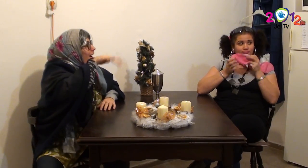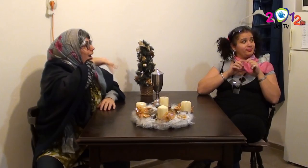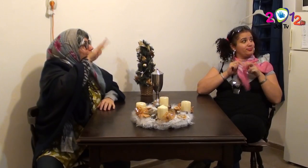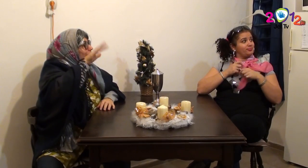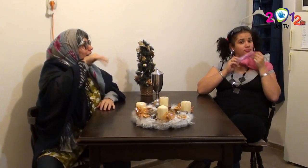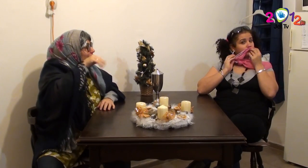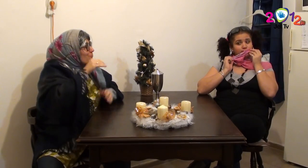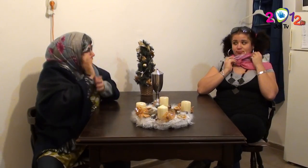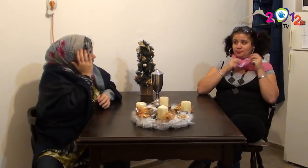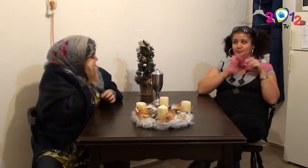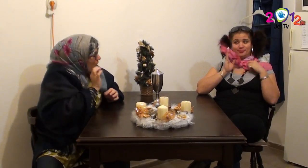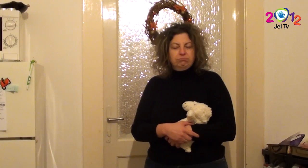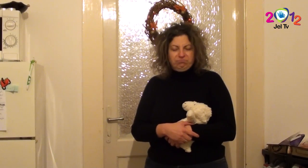Szerbusz! Jól aludtál? - Nem. 41 00:10:53,00 --> 00:10:55,00 - Menj! Menj!